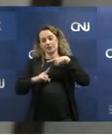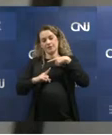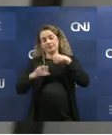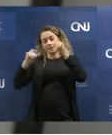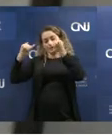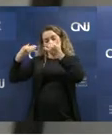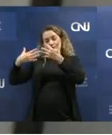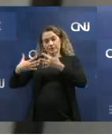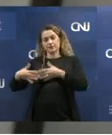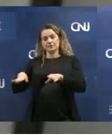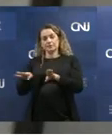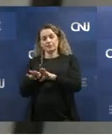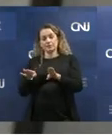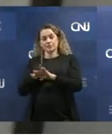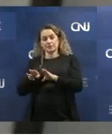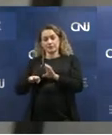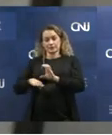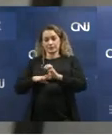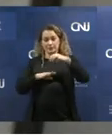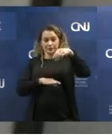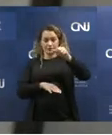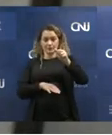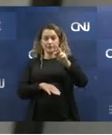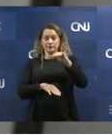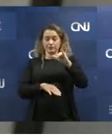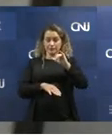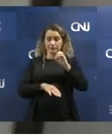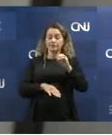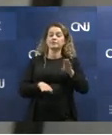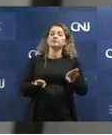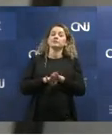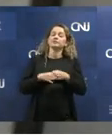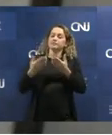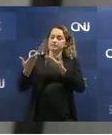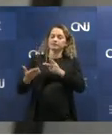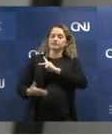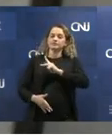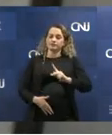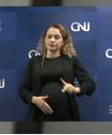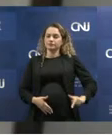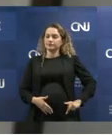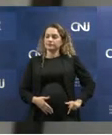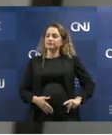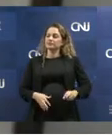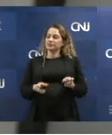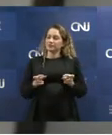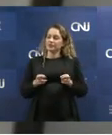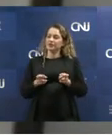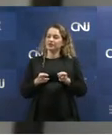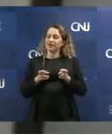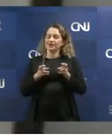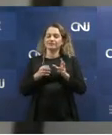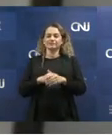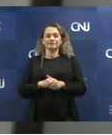há poucos instantes o conselheiro Márcio e Vossa Excelência, eu também sou presidente. A prova nos autos no ID